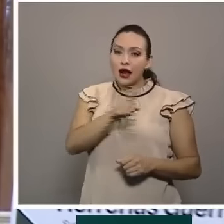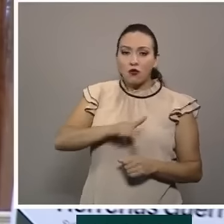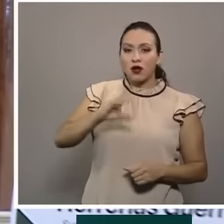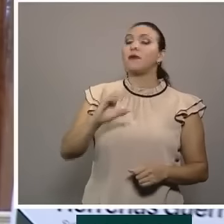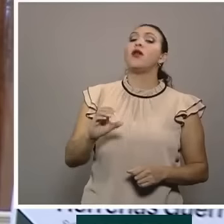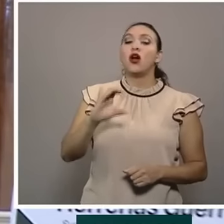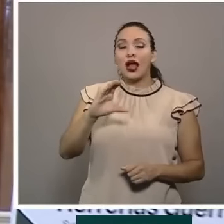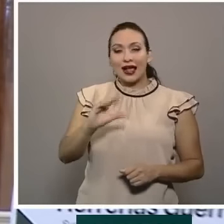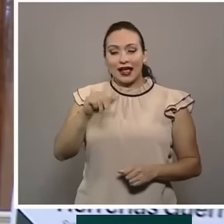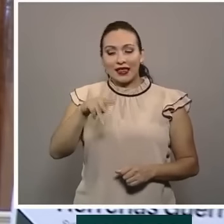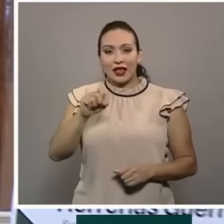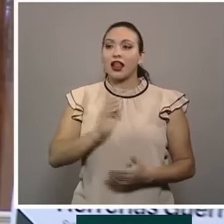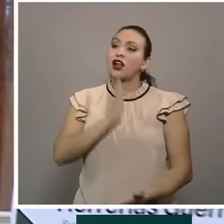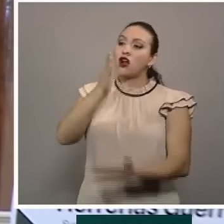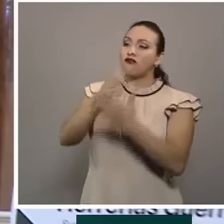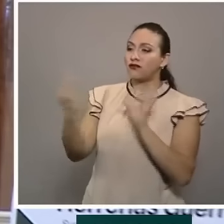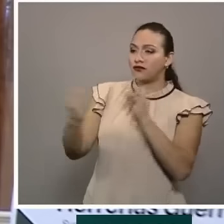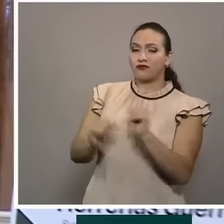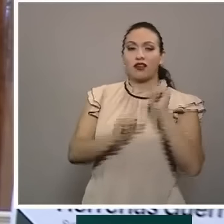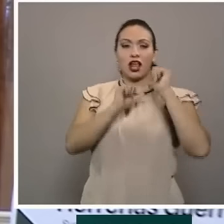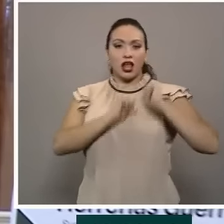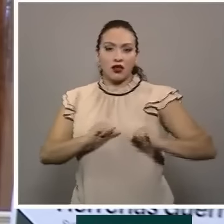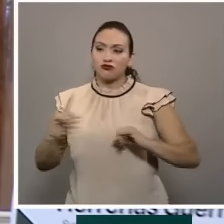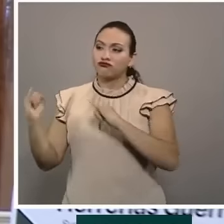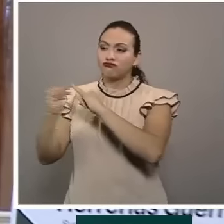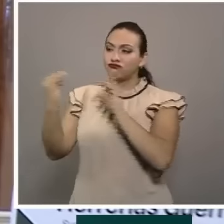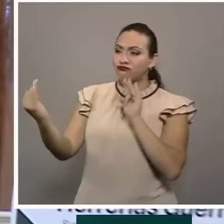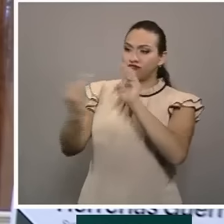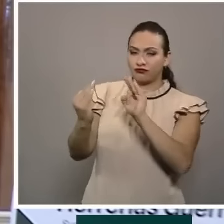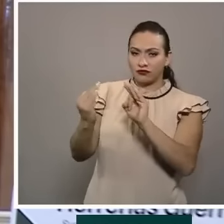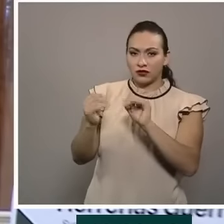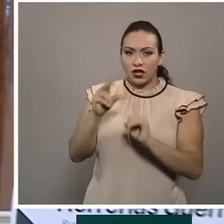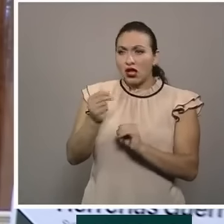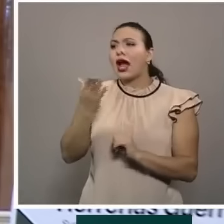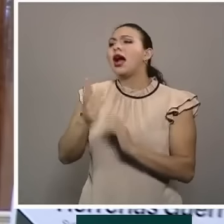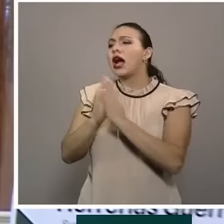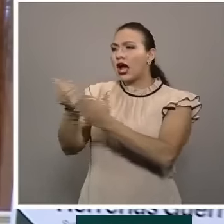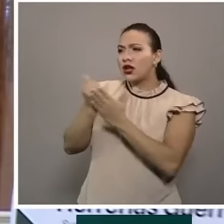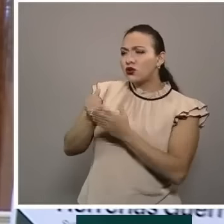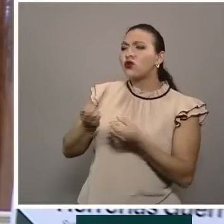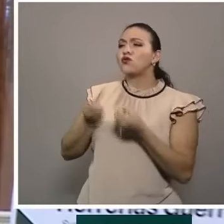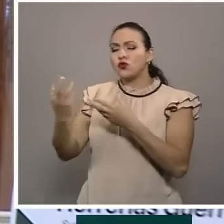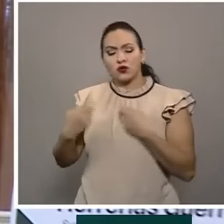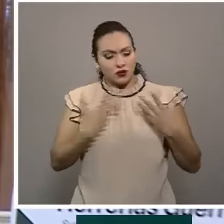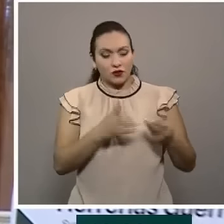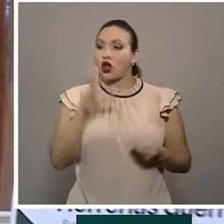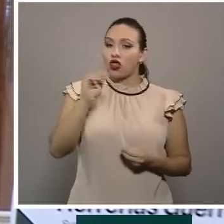las instituciones estatales, no para solicitar privilegios, sino para exigir justicia, que es el